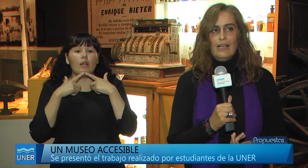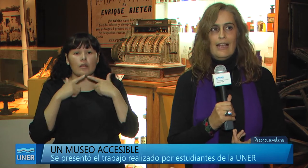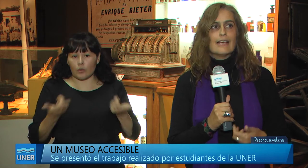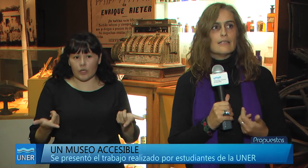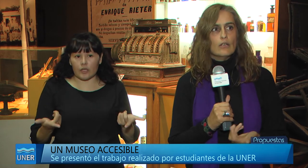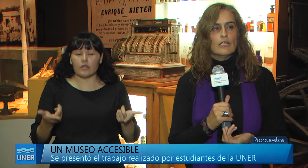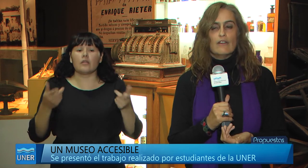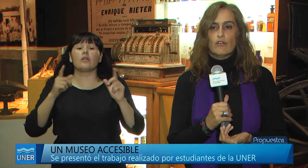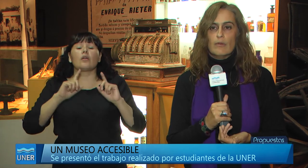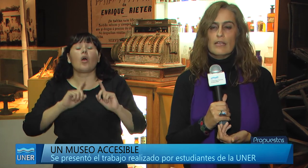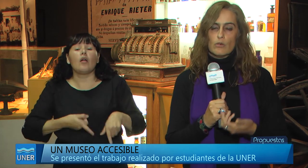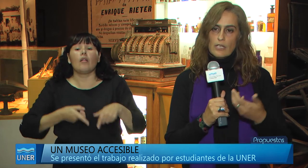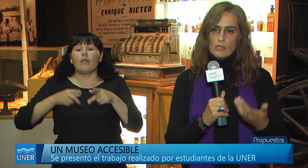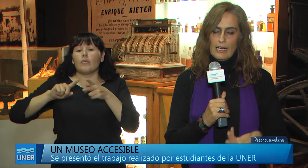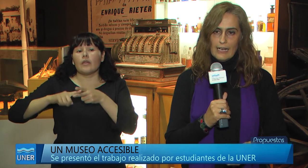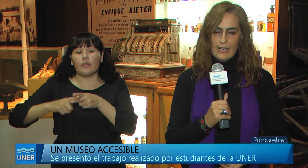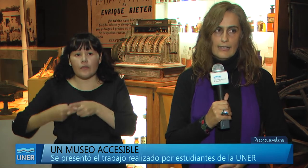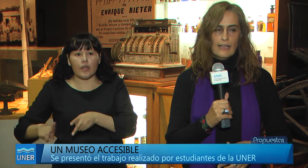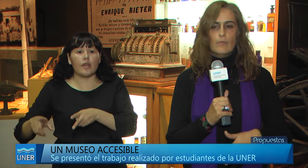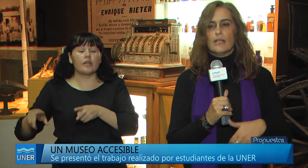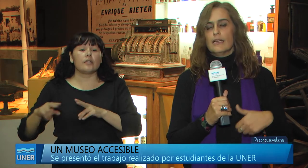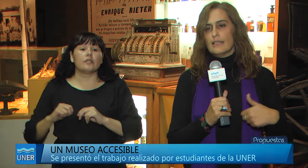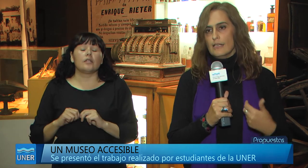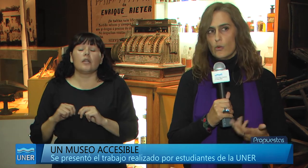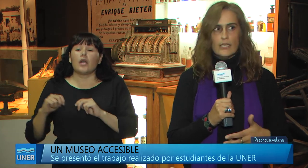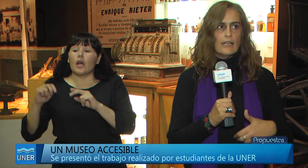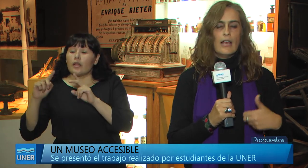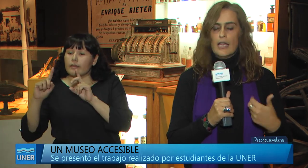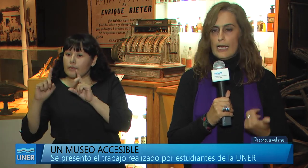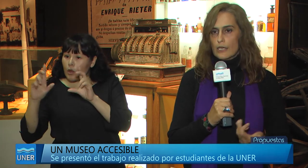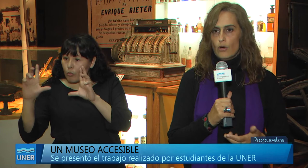toda la elección de forma de incrustacion de la caja del interprete, la silueta,